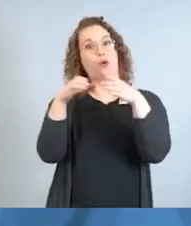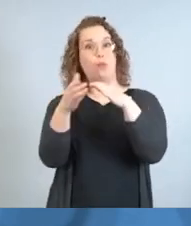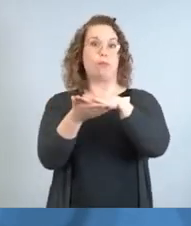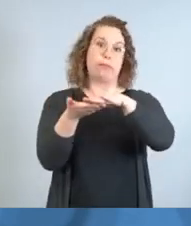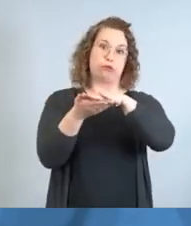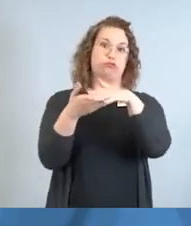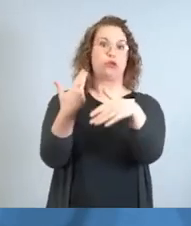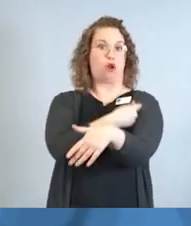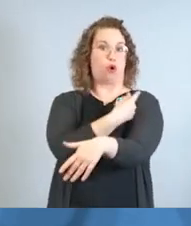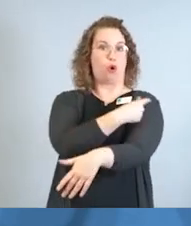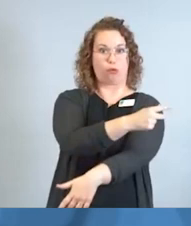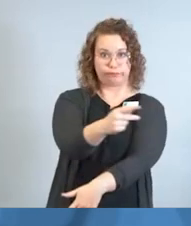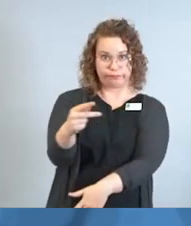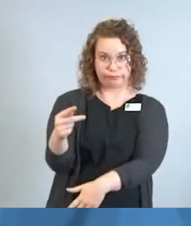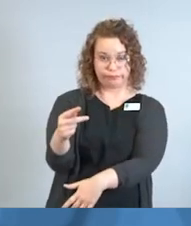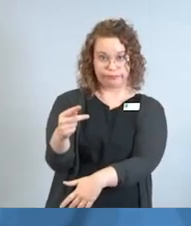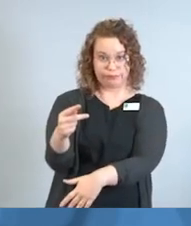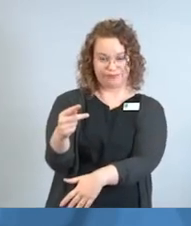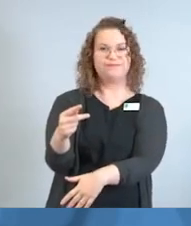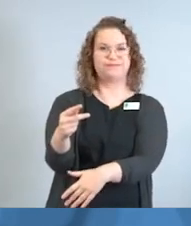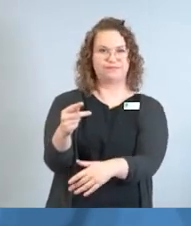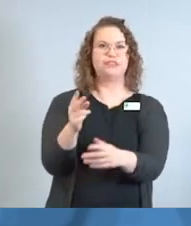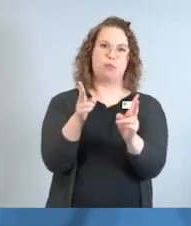Sote-henkilökunnan rokotuksia tarkennetaan.